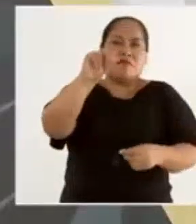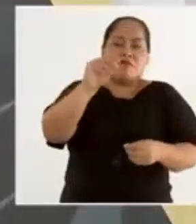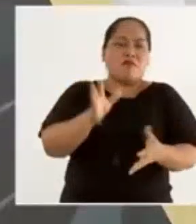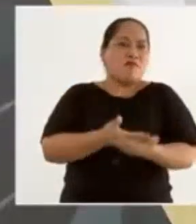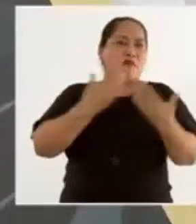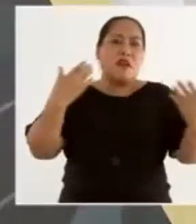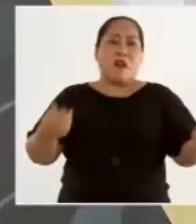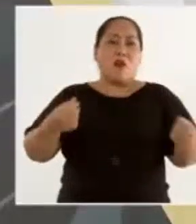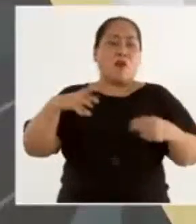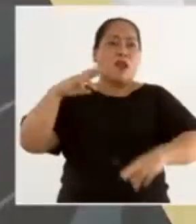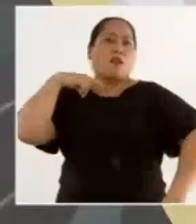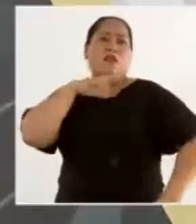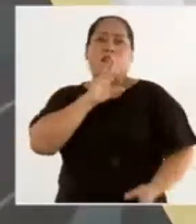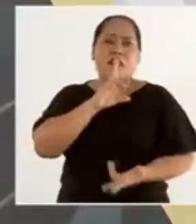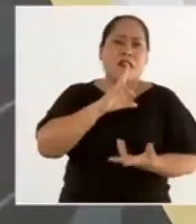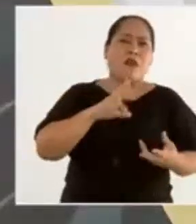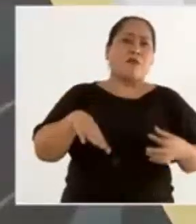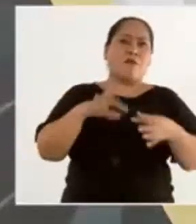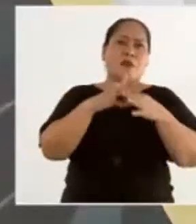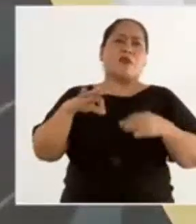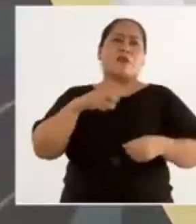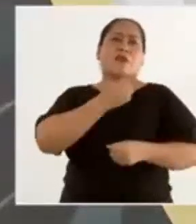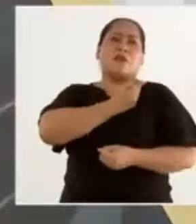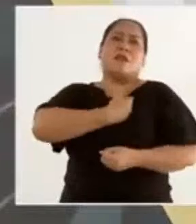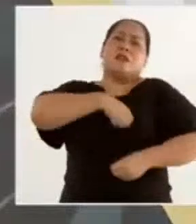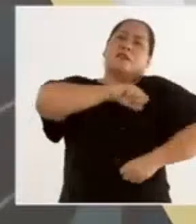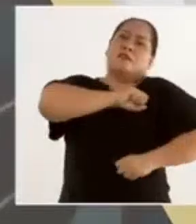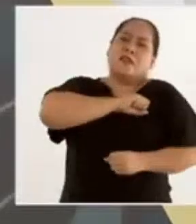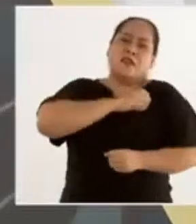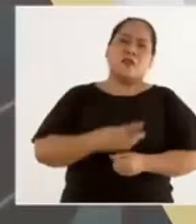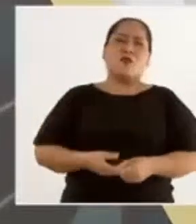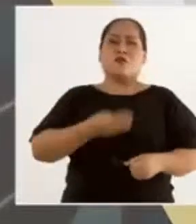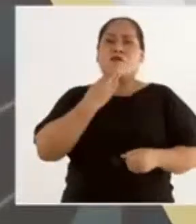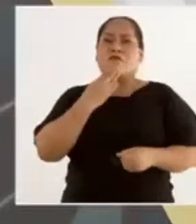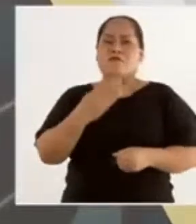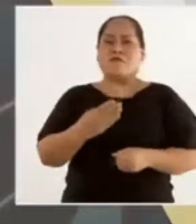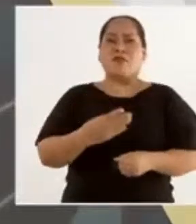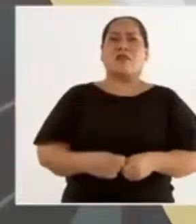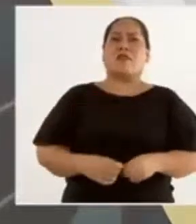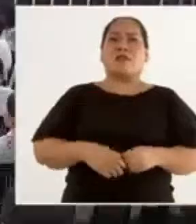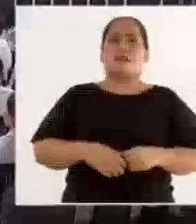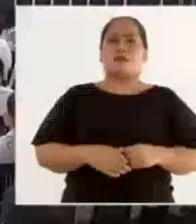que el sistema público esté a la altura del dolor humano con infraestructura digna, personal